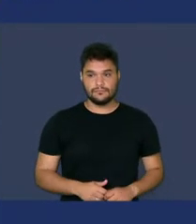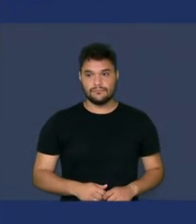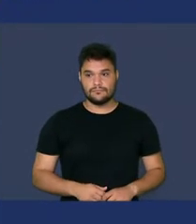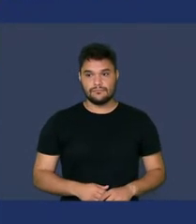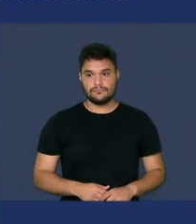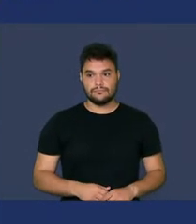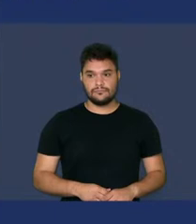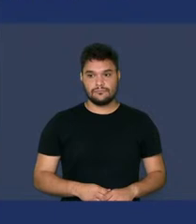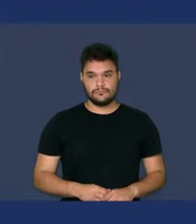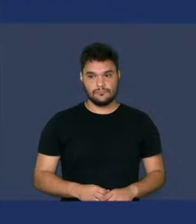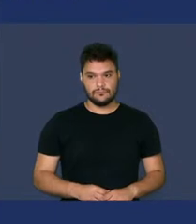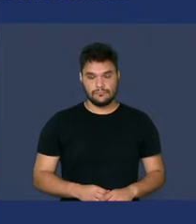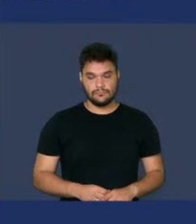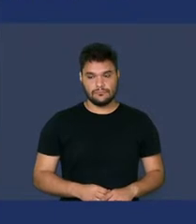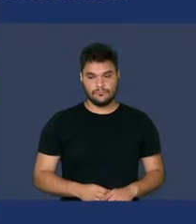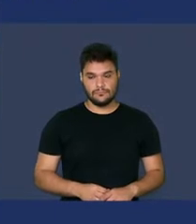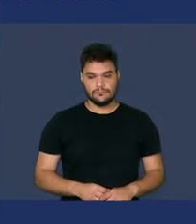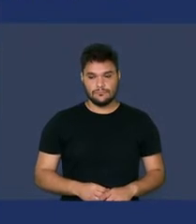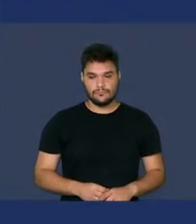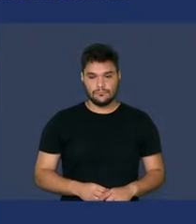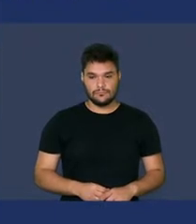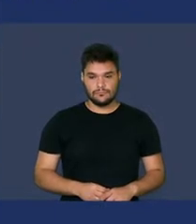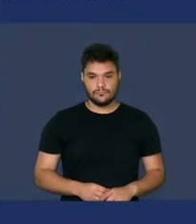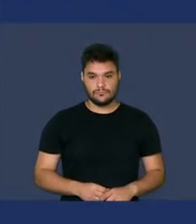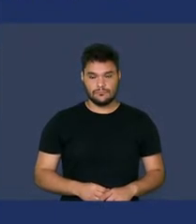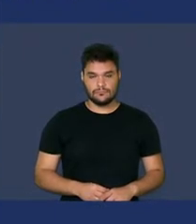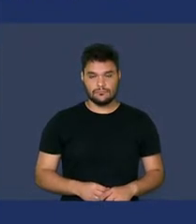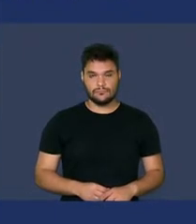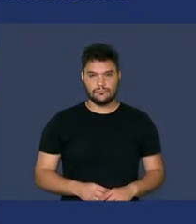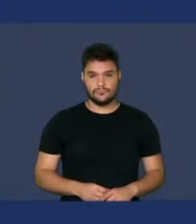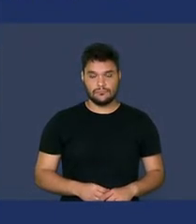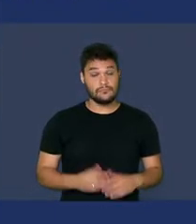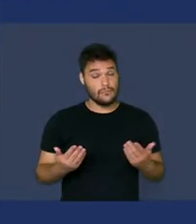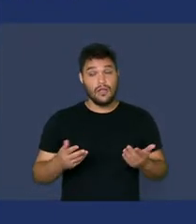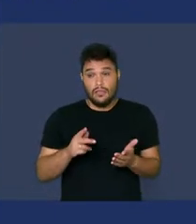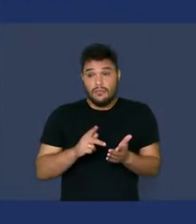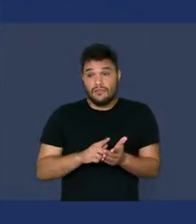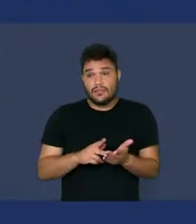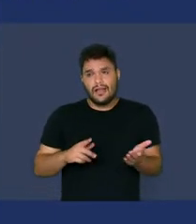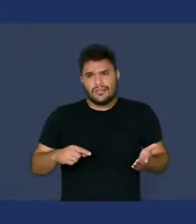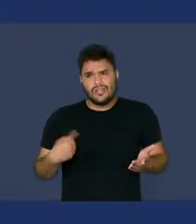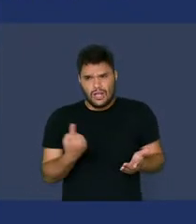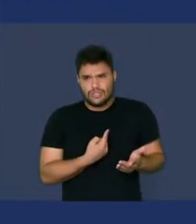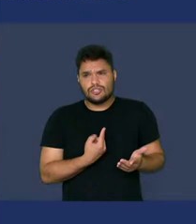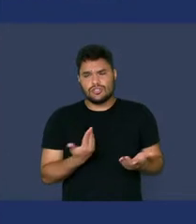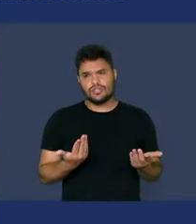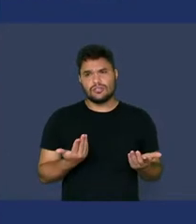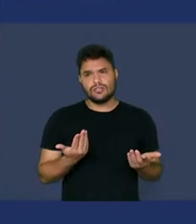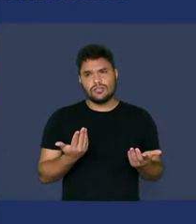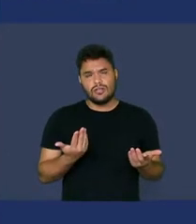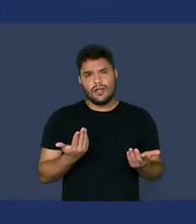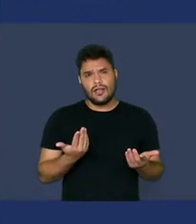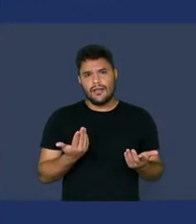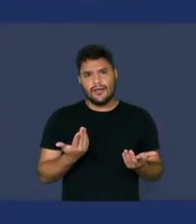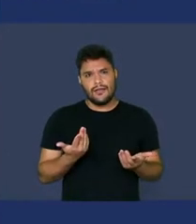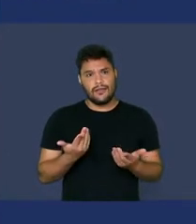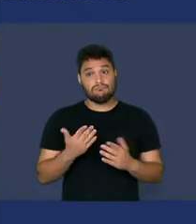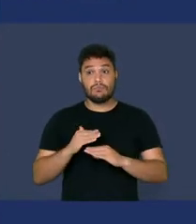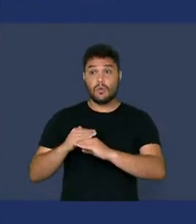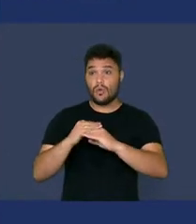REPUBLICANOS... REDE. PC DO B, PERDÃO, DEPUTADA ALICE. [DEPUTADA]: PERDOADO, PRESIDENTE. NA VERDADE, NÓS ESTAMOS TRATANDO DE UMA QUESTÃO DE JUSTIÇA TRIBUTÁ